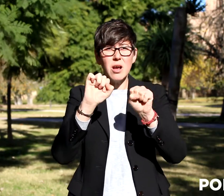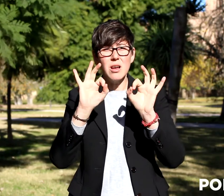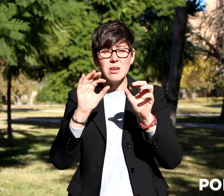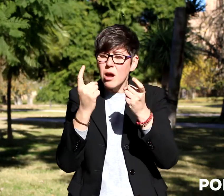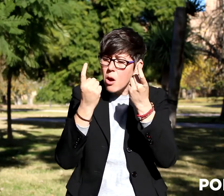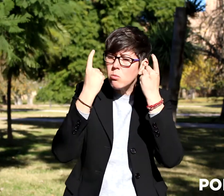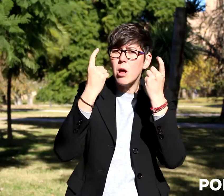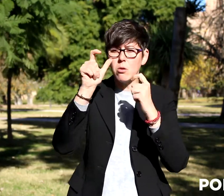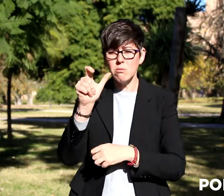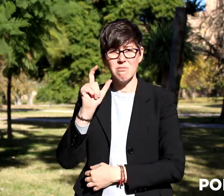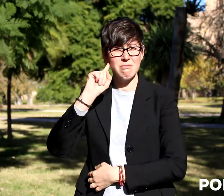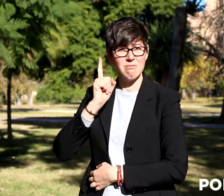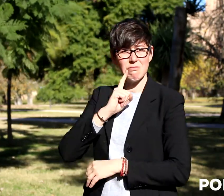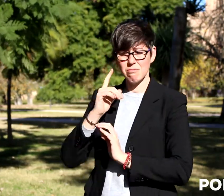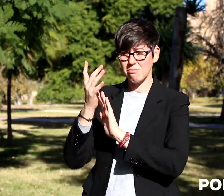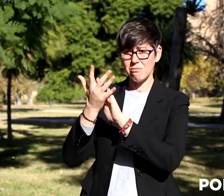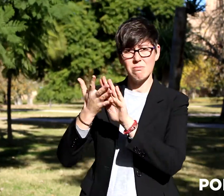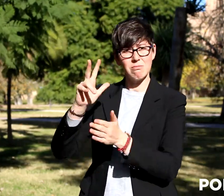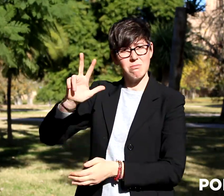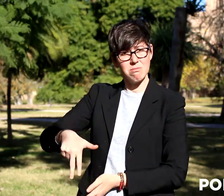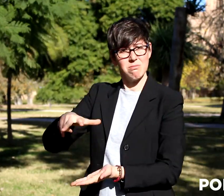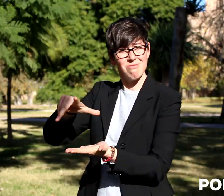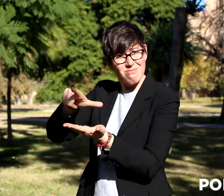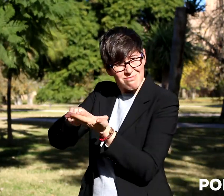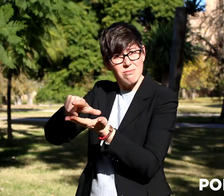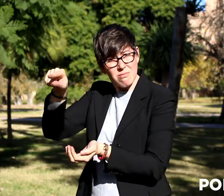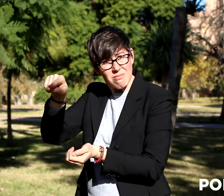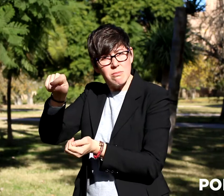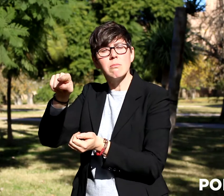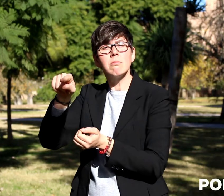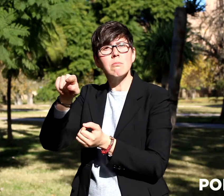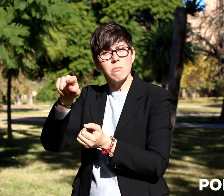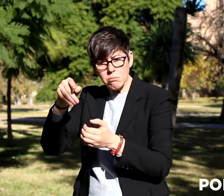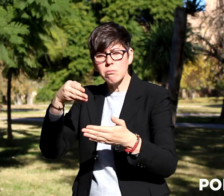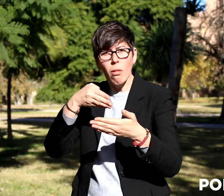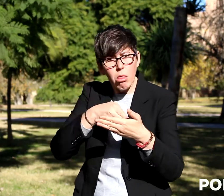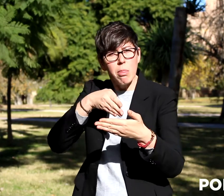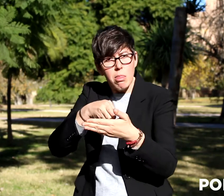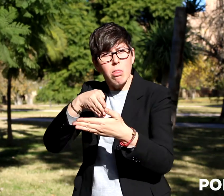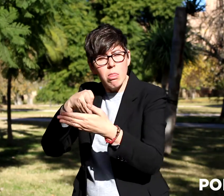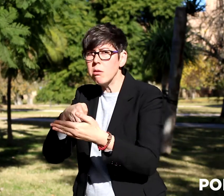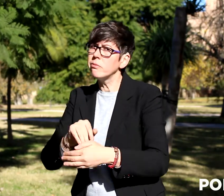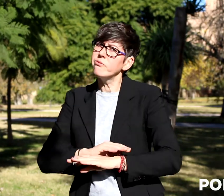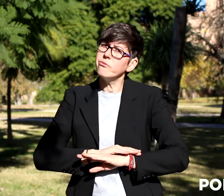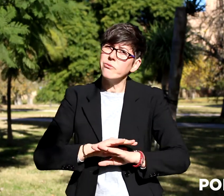proteger el derecho del alumnado sordo- signante al acceso a la educación. Porque se